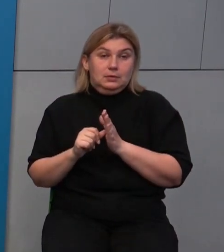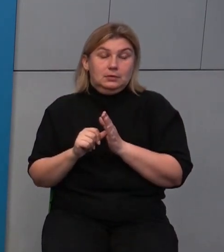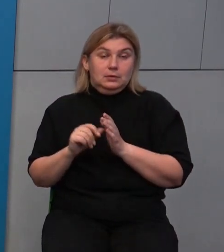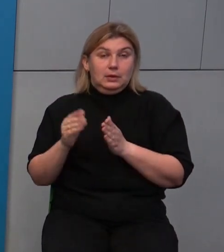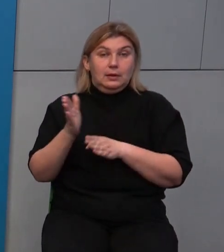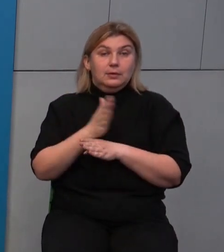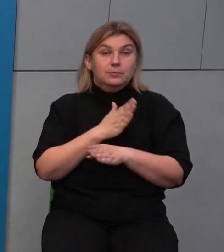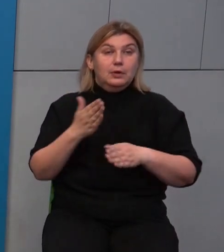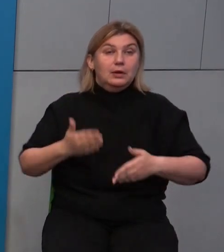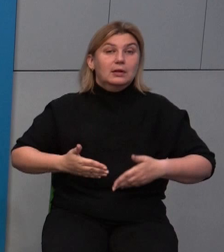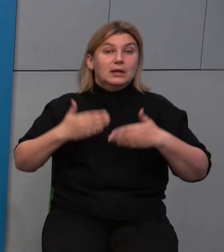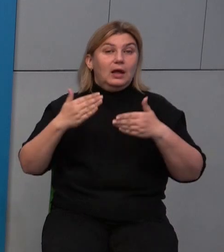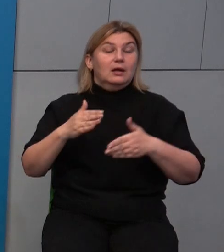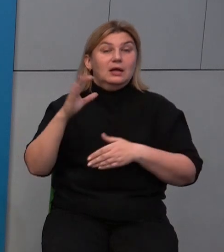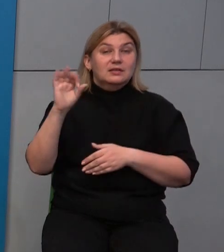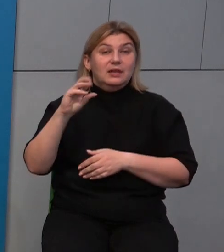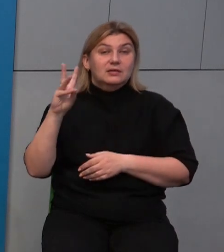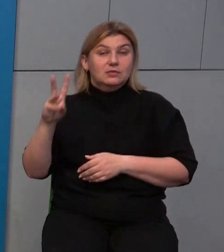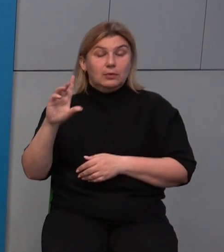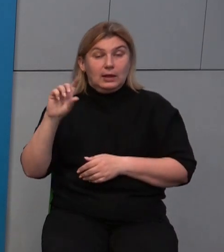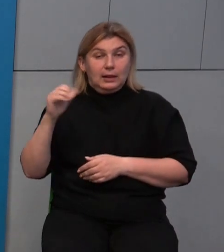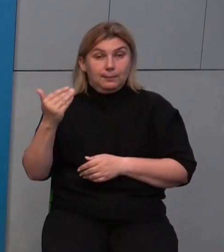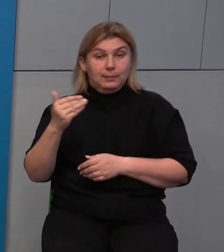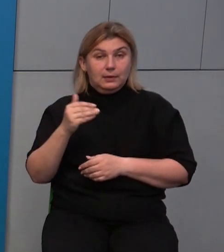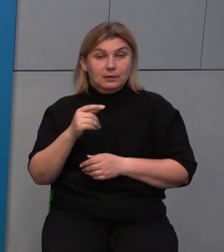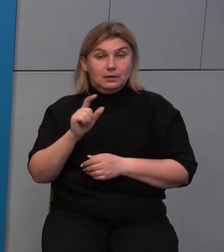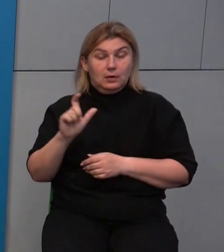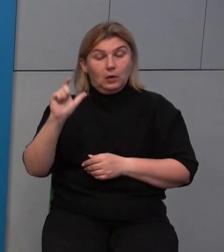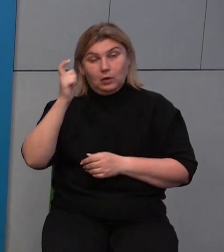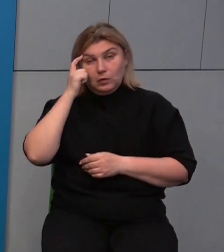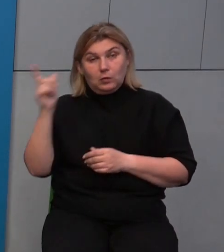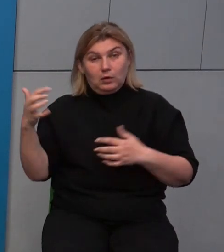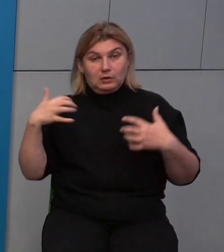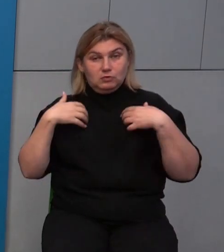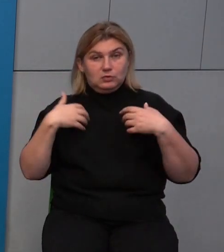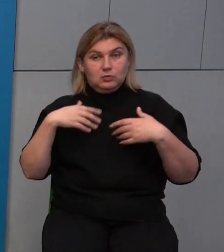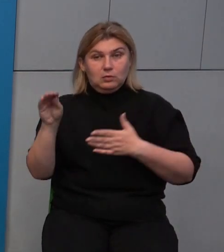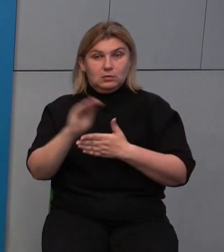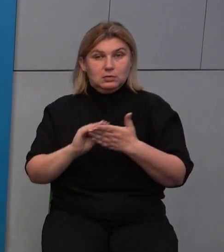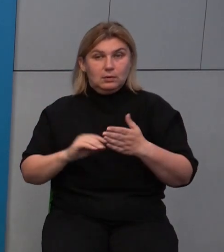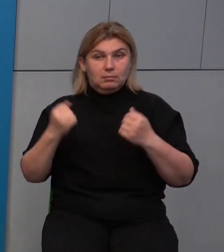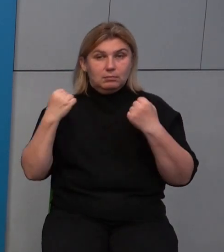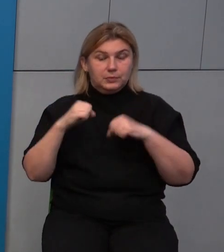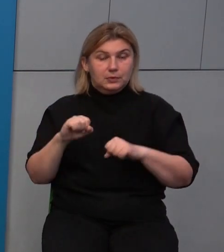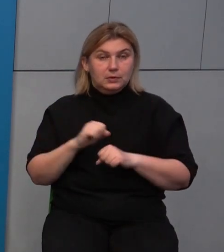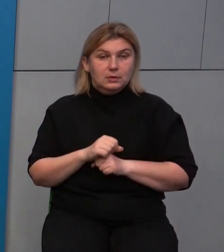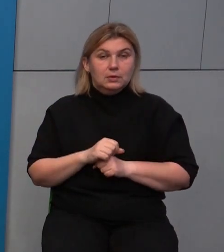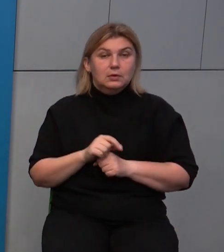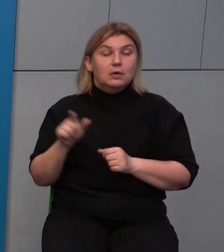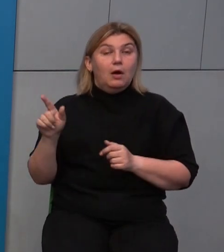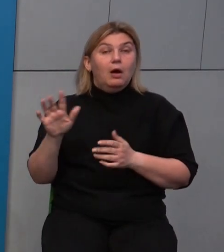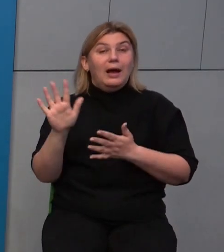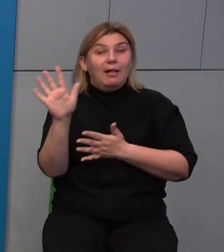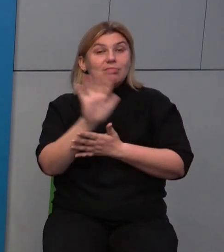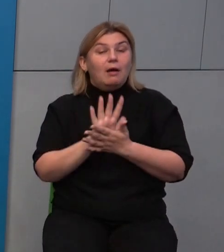narodzeniem Stanisława Lema, głównego bohatera tej tej biografii, bo to jest taki rodzaj tekstu, w którym pani faktycznie stara się